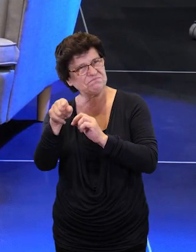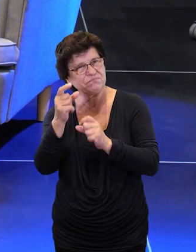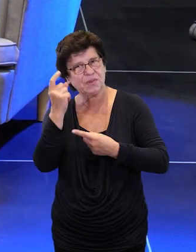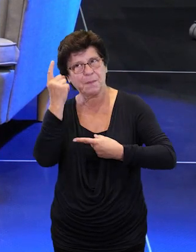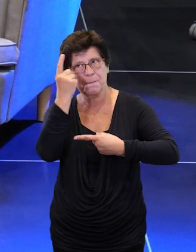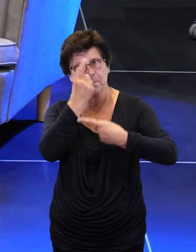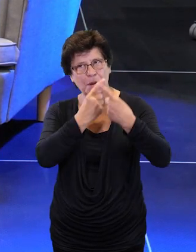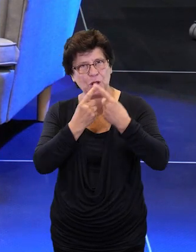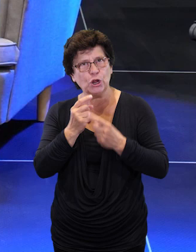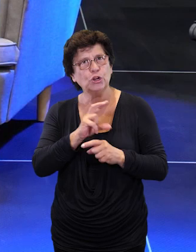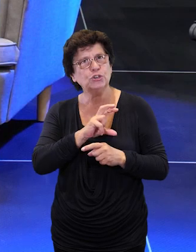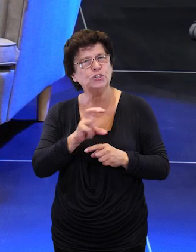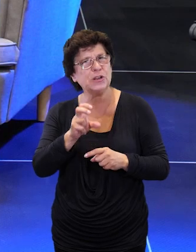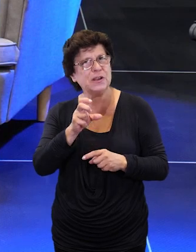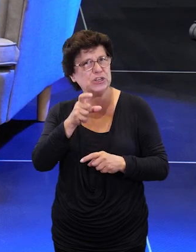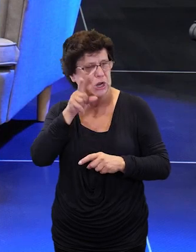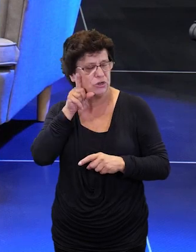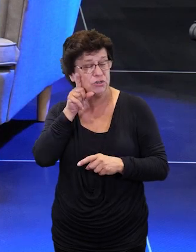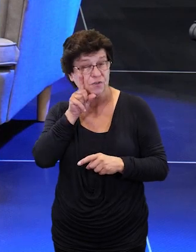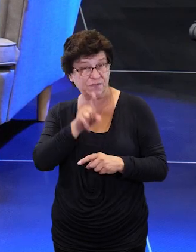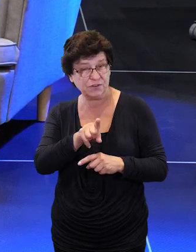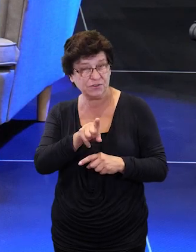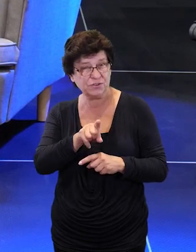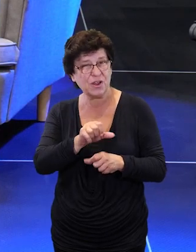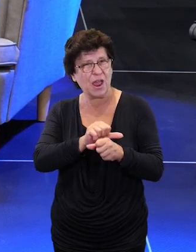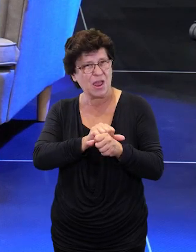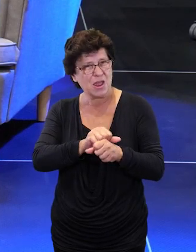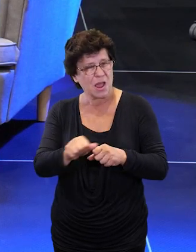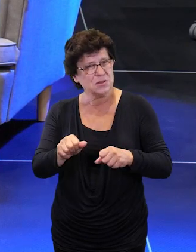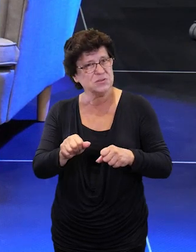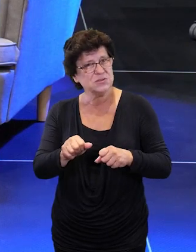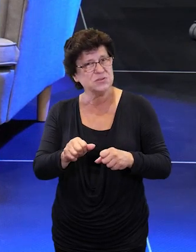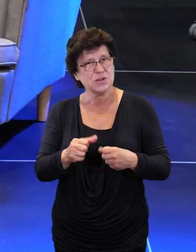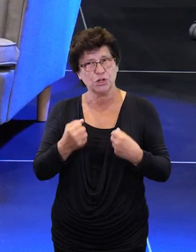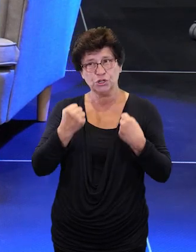czy rzeczywiście istnieją takie siły, które mogłyby...